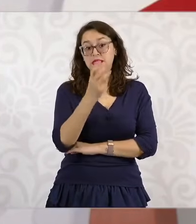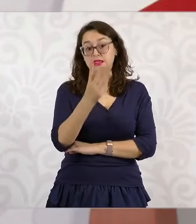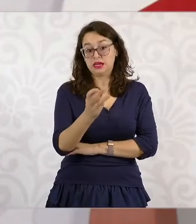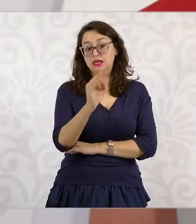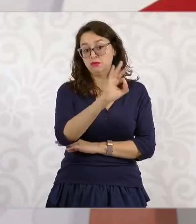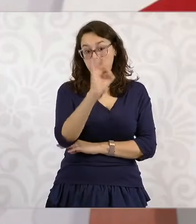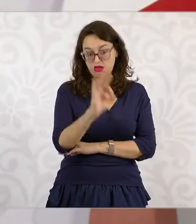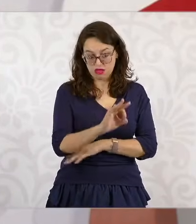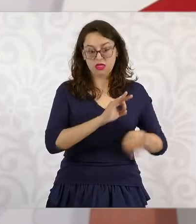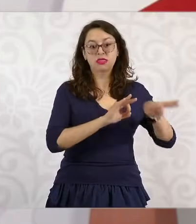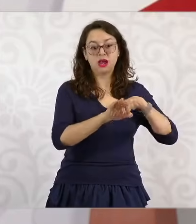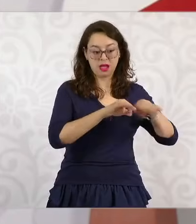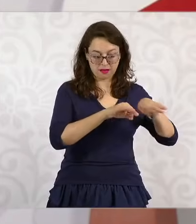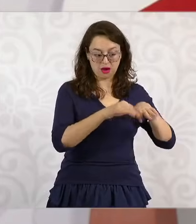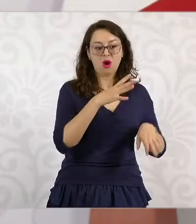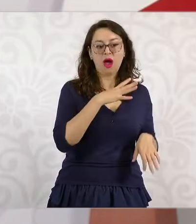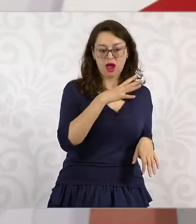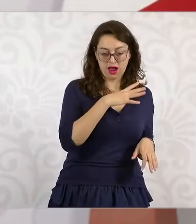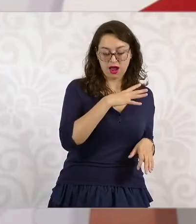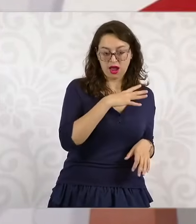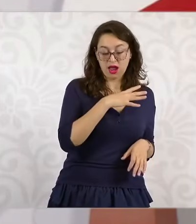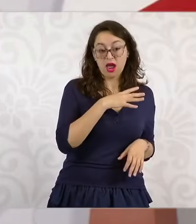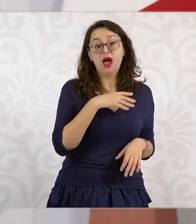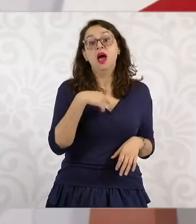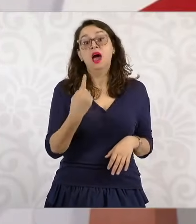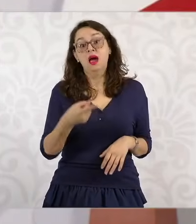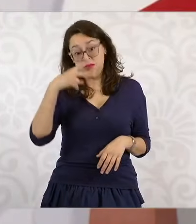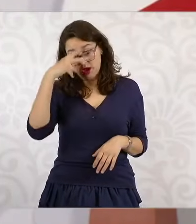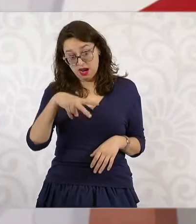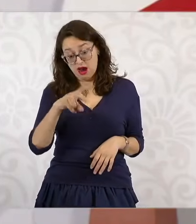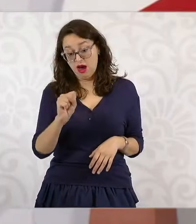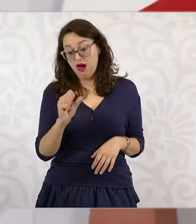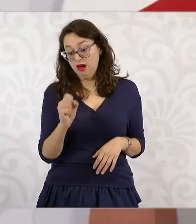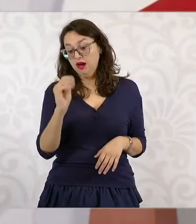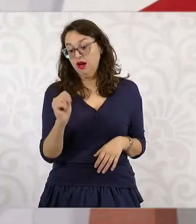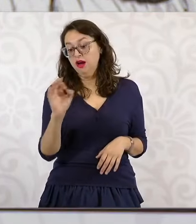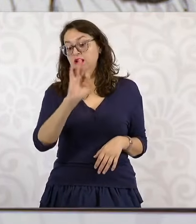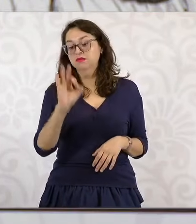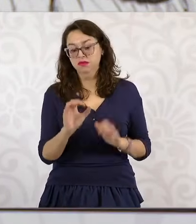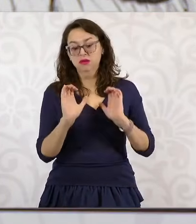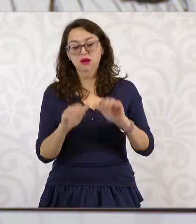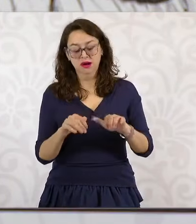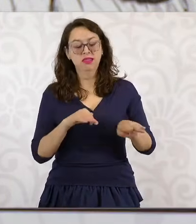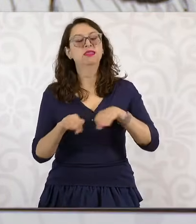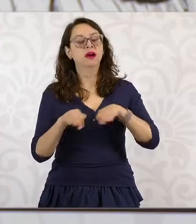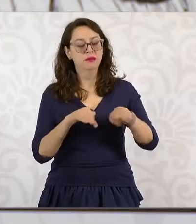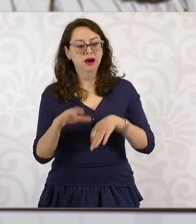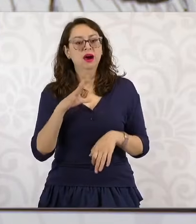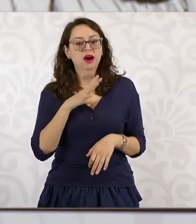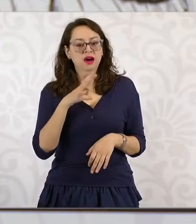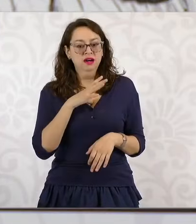trabajo. En el caso de los mexicanos somos el 69%. Entonces, todos los que tienen familia o